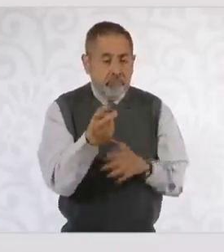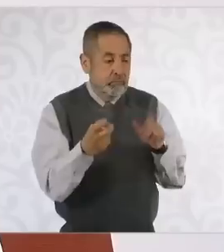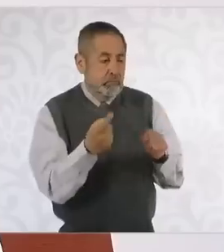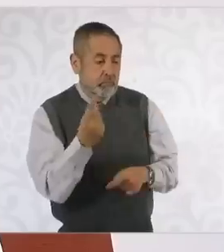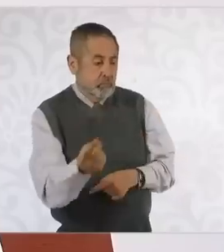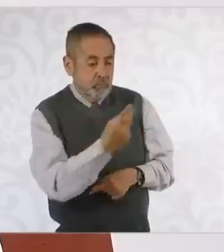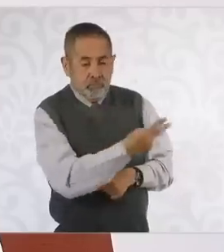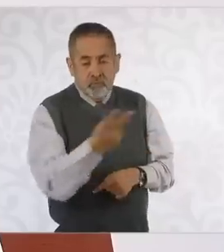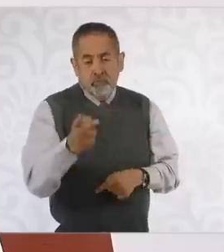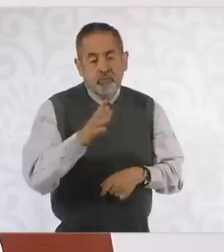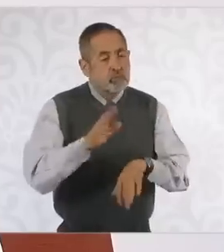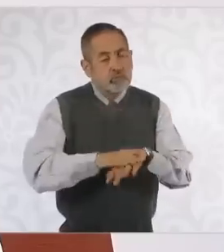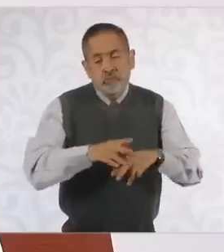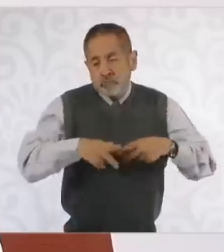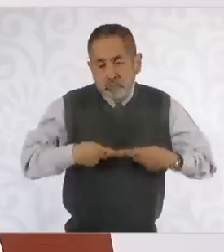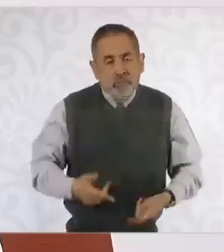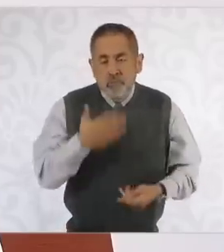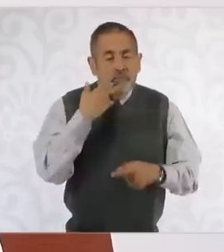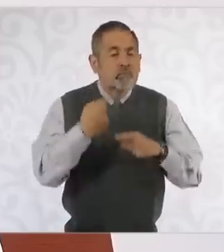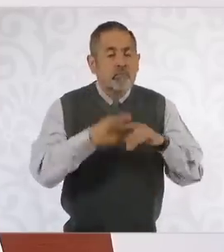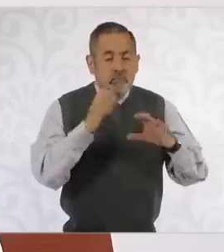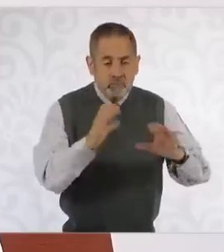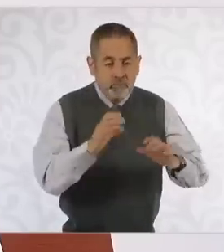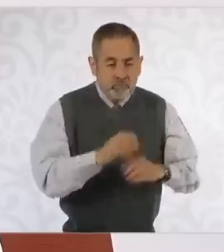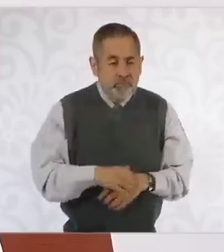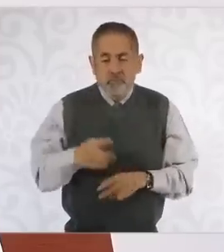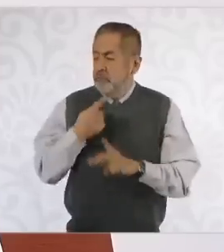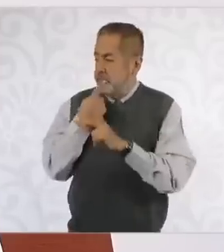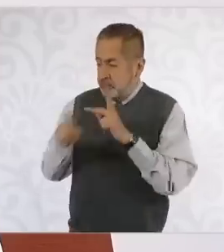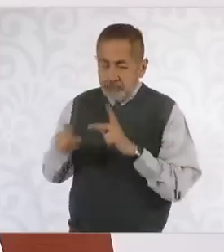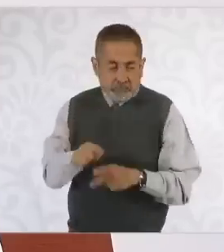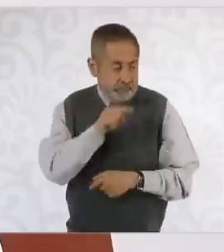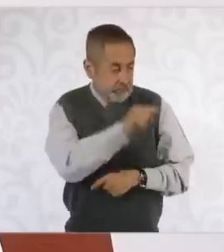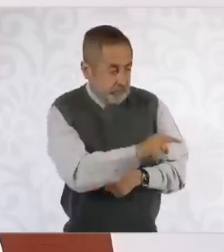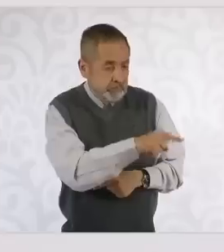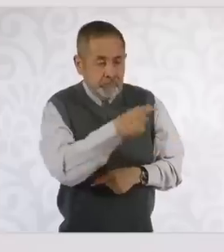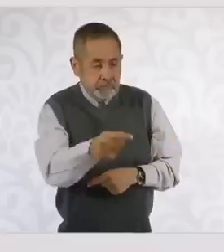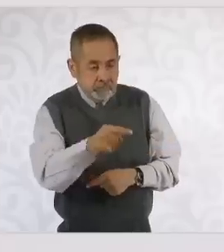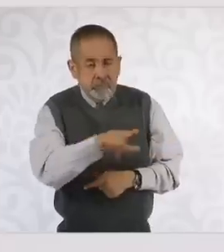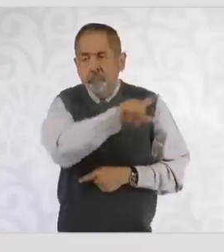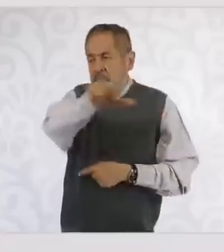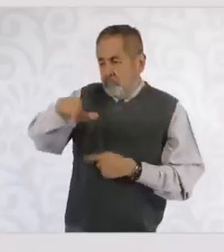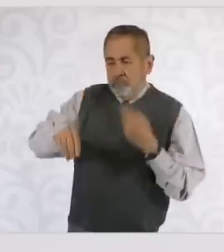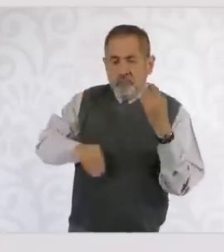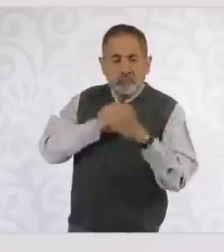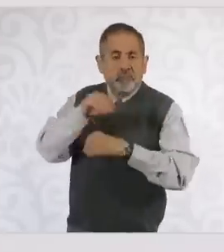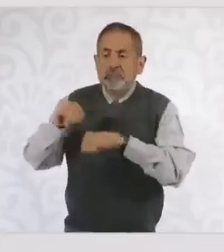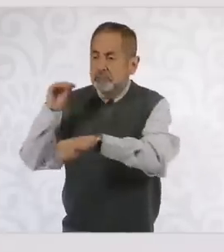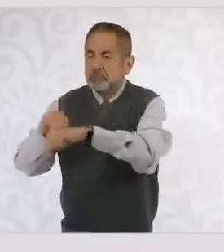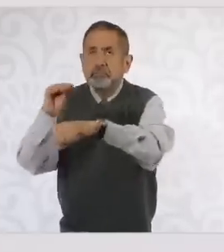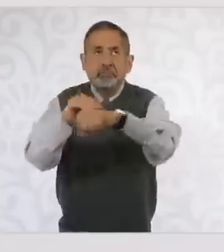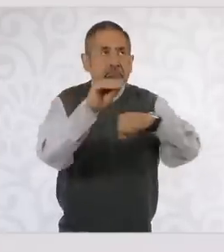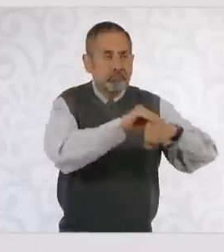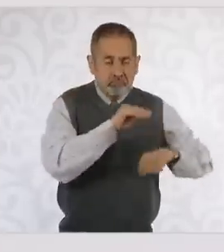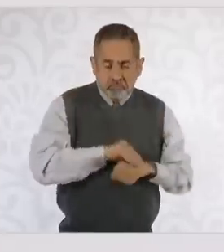vulnerabilidad entonces iniciamos ahí y después vamos a ir construyendo todo el Sistema Nacional